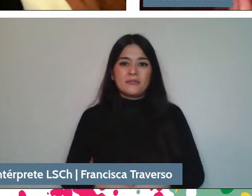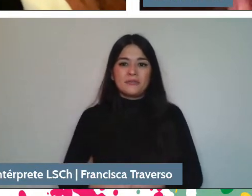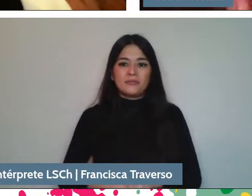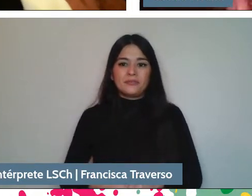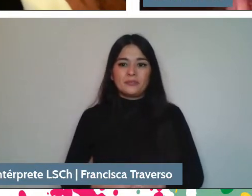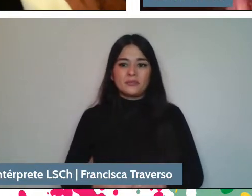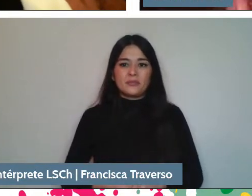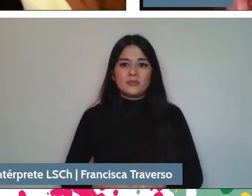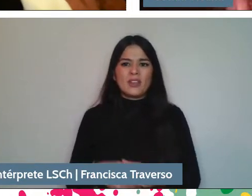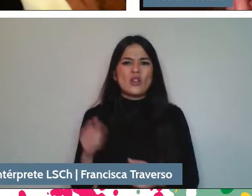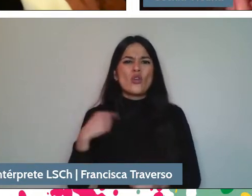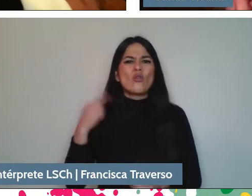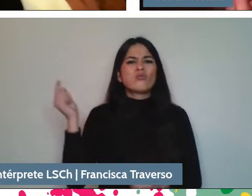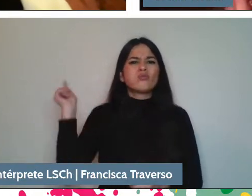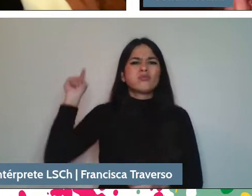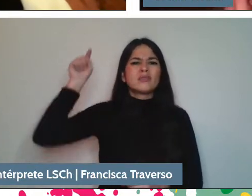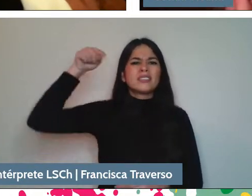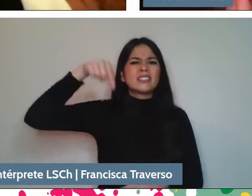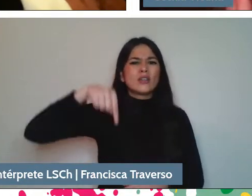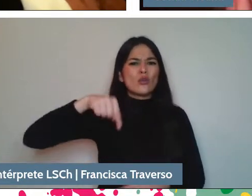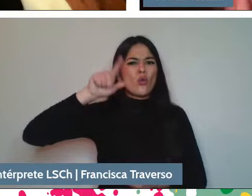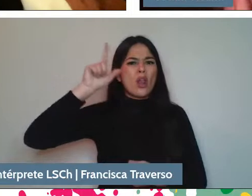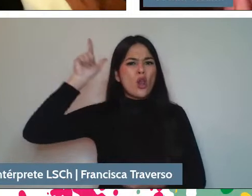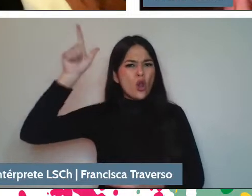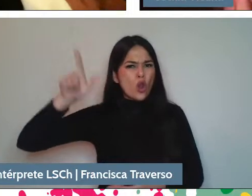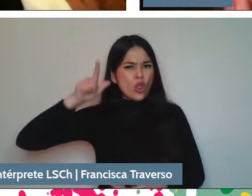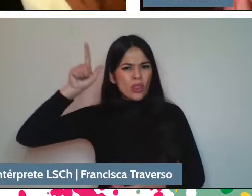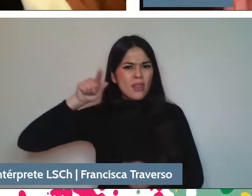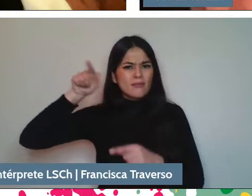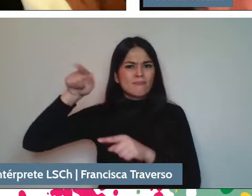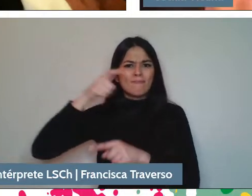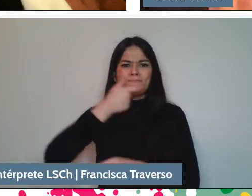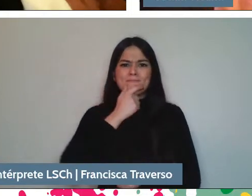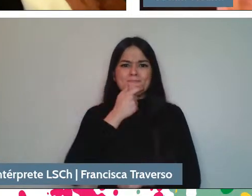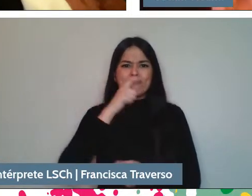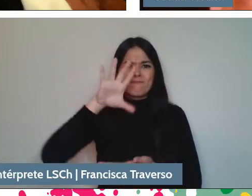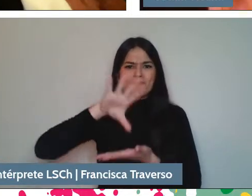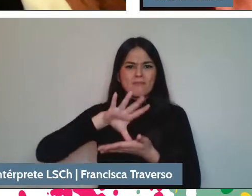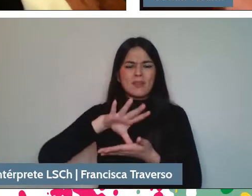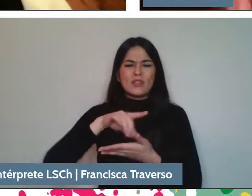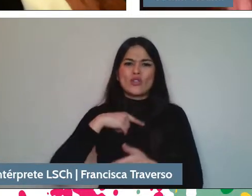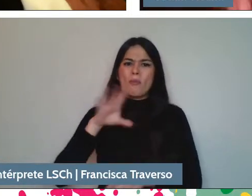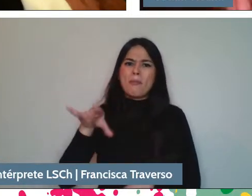Llego a Londres y ahí, es decir, yo me di cuenta instantáneamente